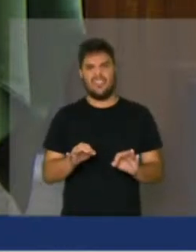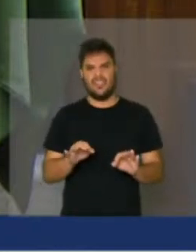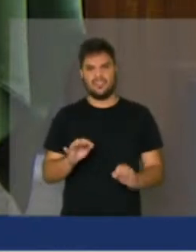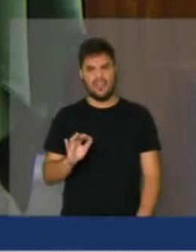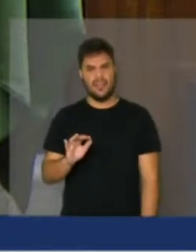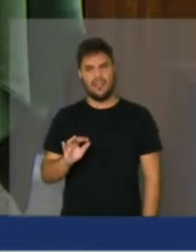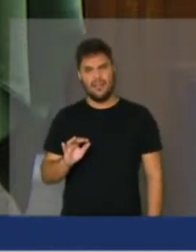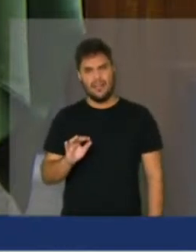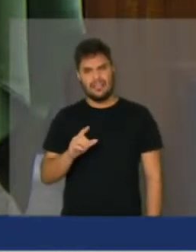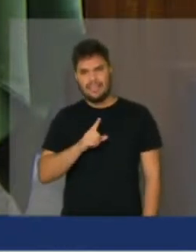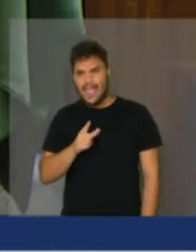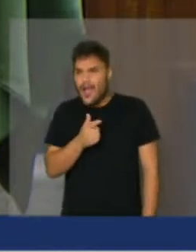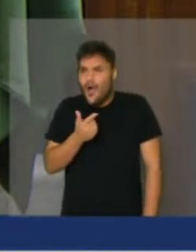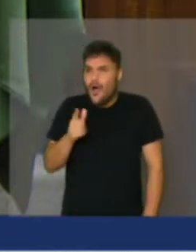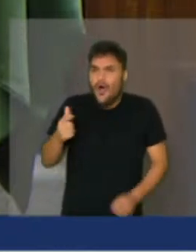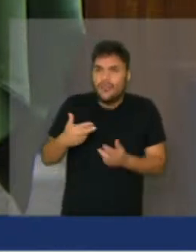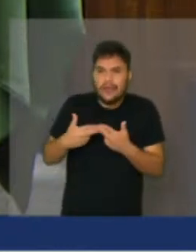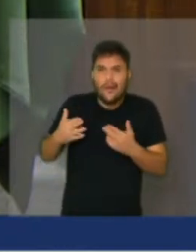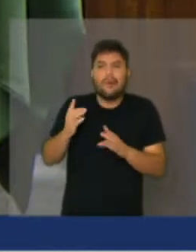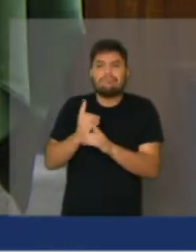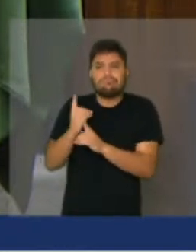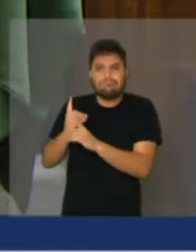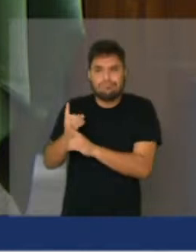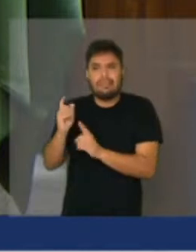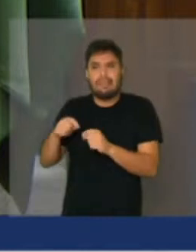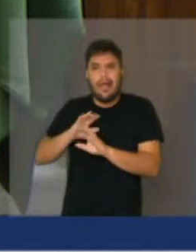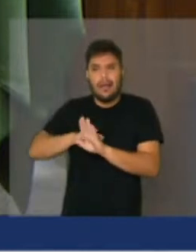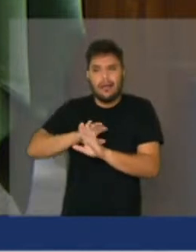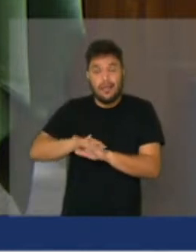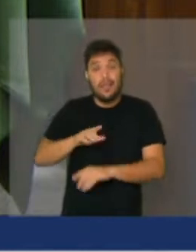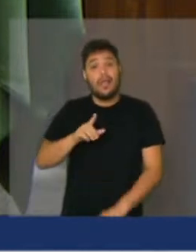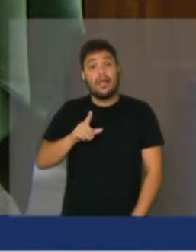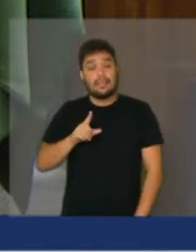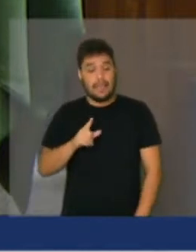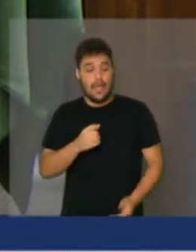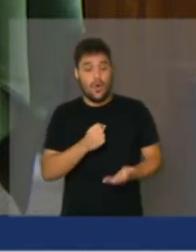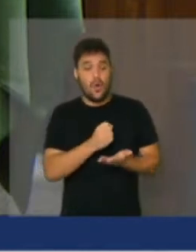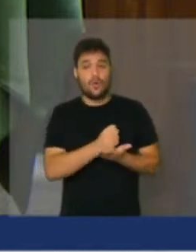OUTROS. EU TENHO OS CONTRATOS SOCIAIS DÁ MAIS DE UMA DEZENA DE SOCIEDADES QUE ELE INTEGRA.